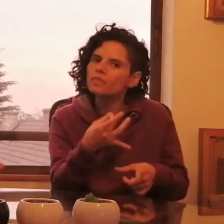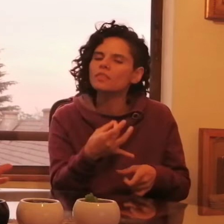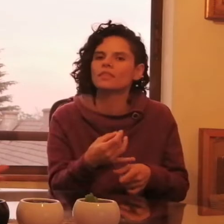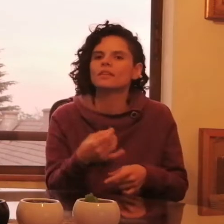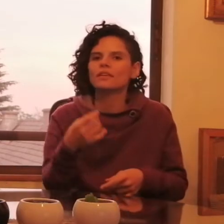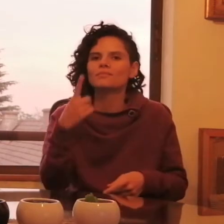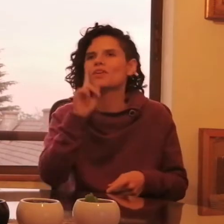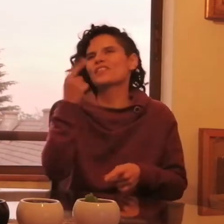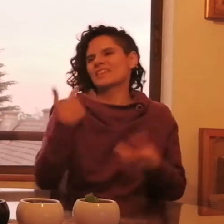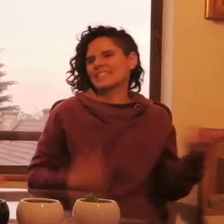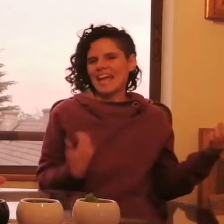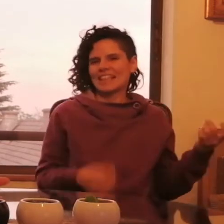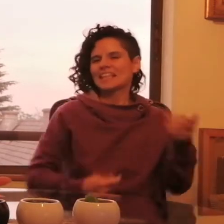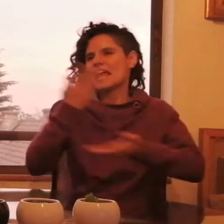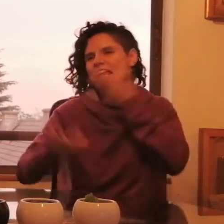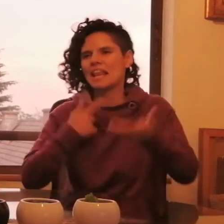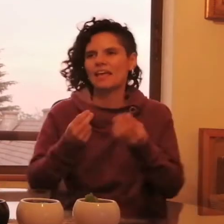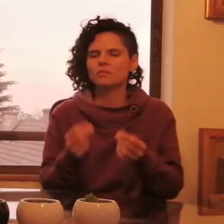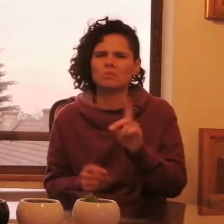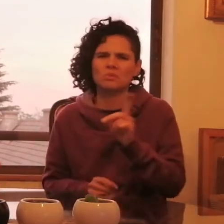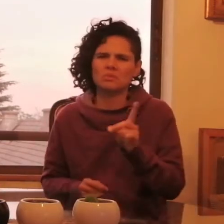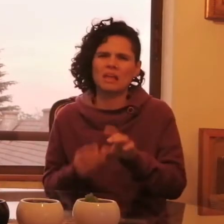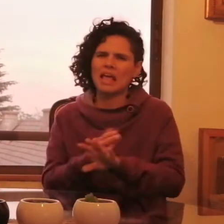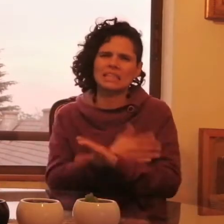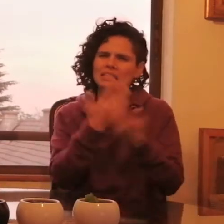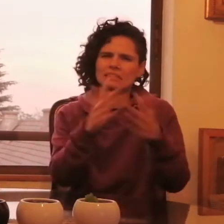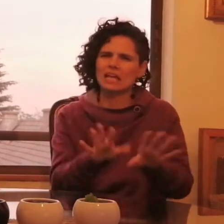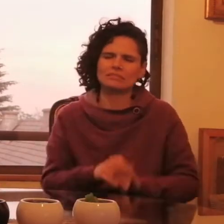guitarrista ni cantante porque ya había sido, eso como que ya no - no más que de